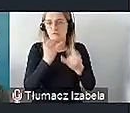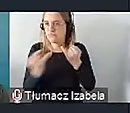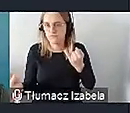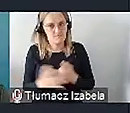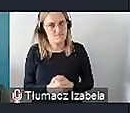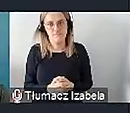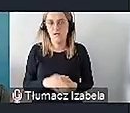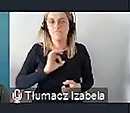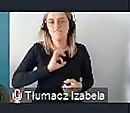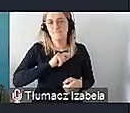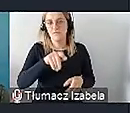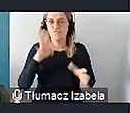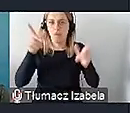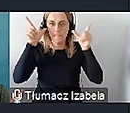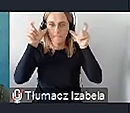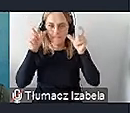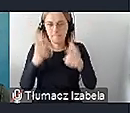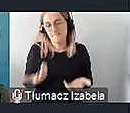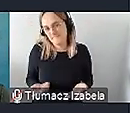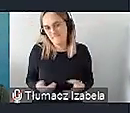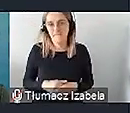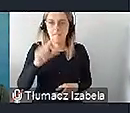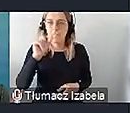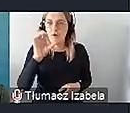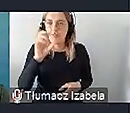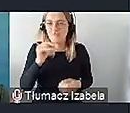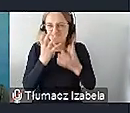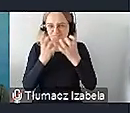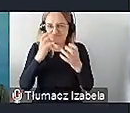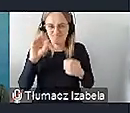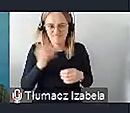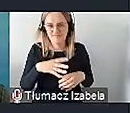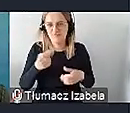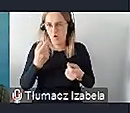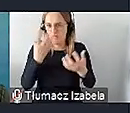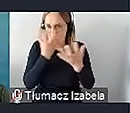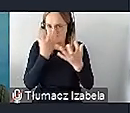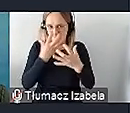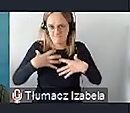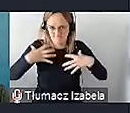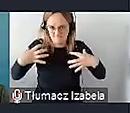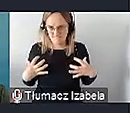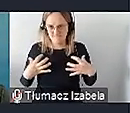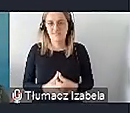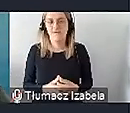U mnie wygląda jak taki potworek... Troszkę groźnie wygląda.